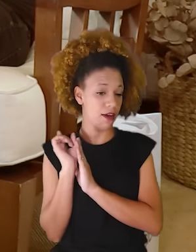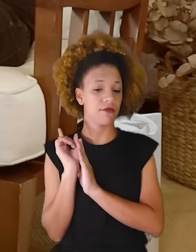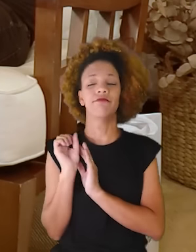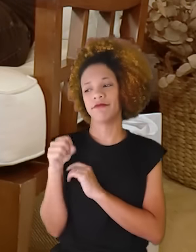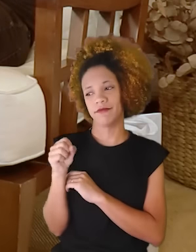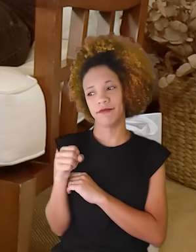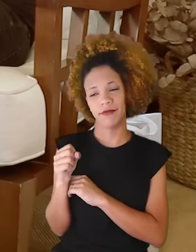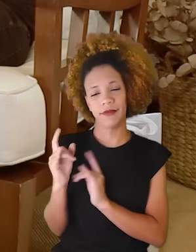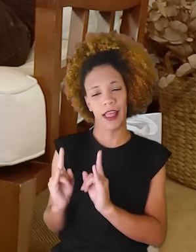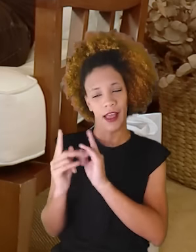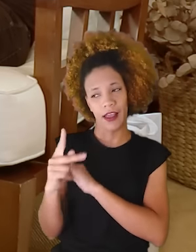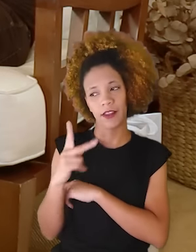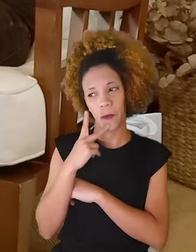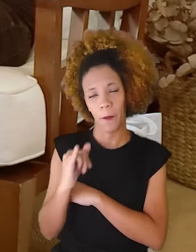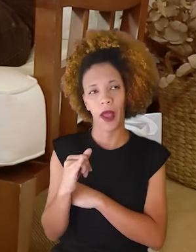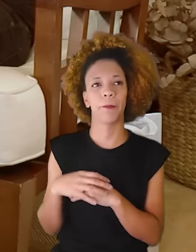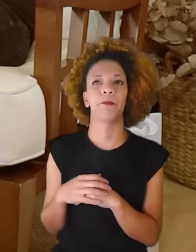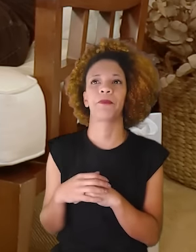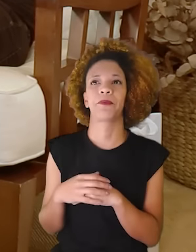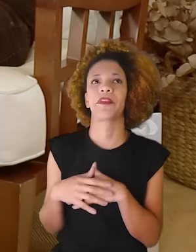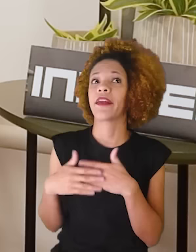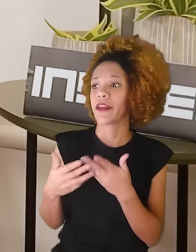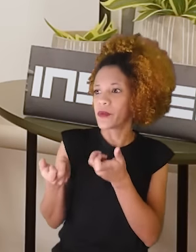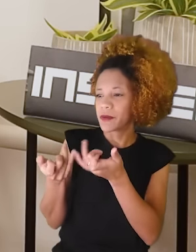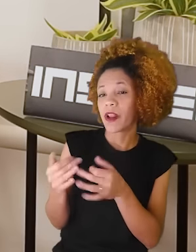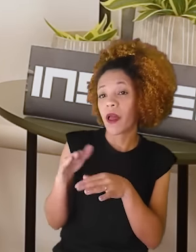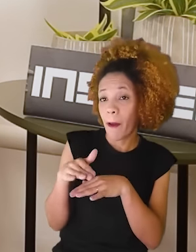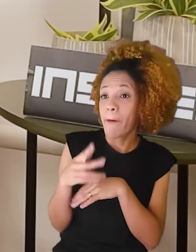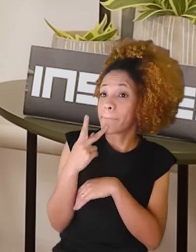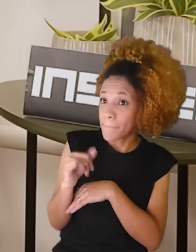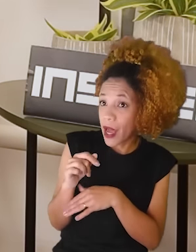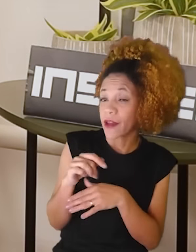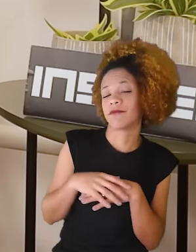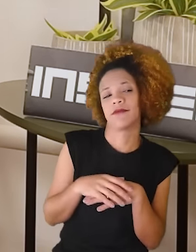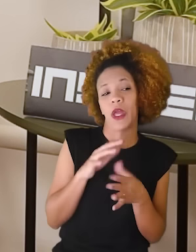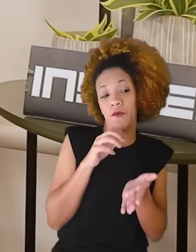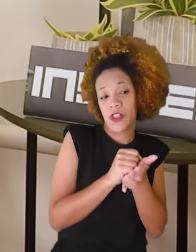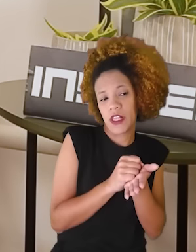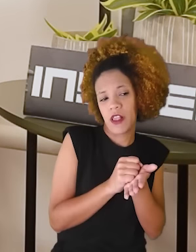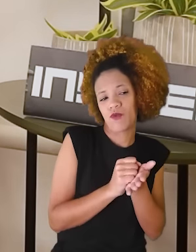antes é isso isso na casa dele e aí eu falei PR ele pai eu escrevi você no lado OC silá porque eu